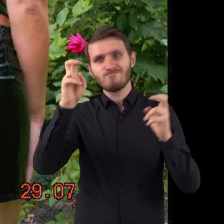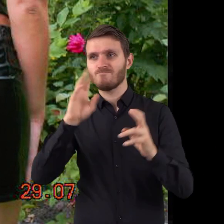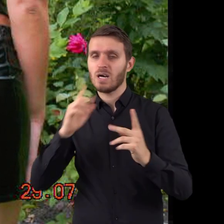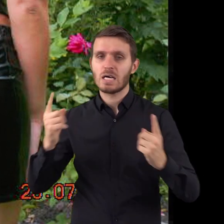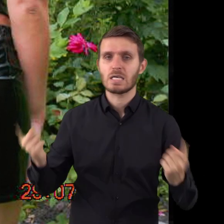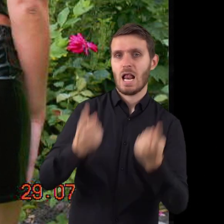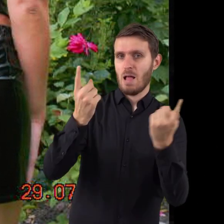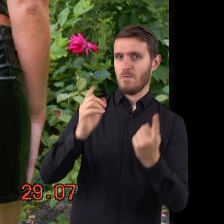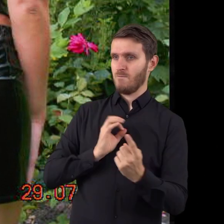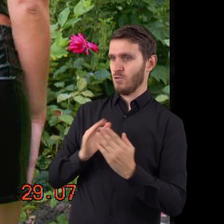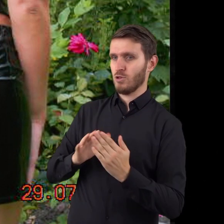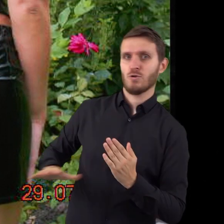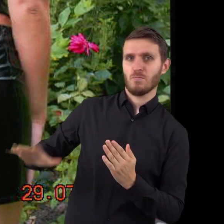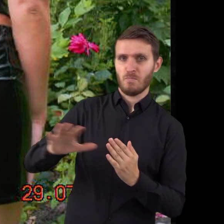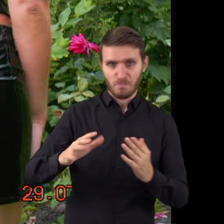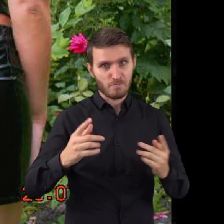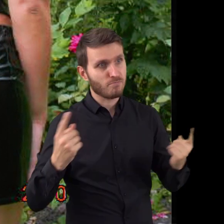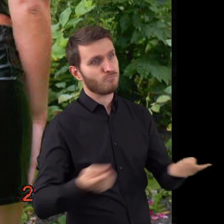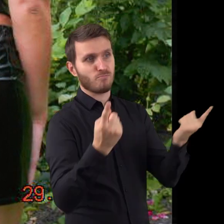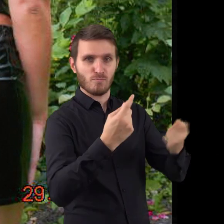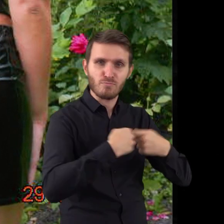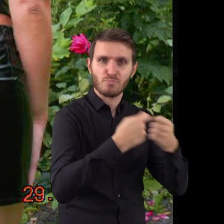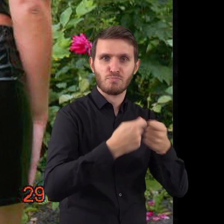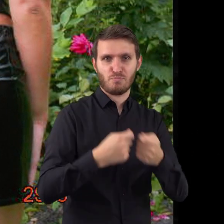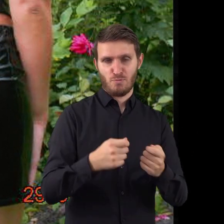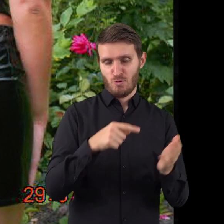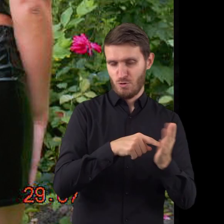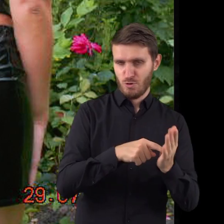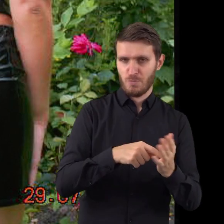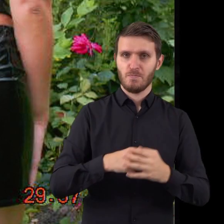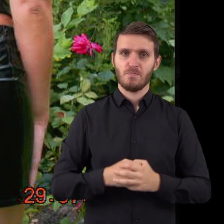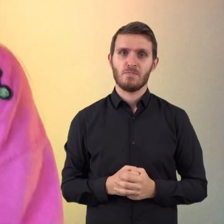Czyli powstały na potrzeby domowego marketingu.